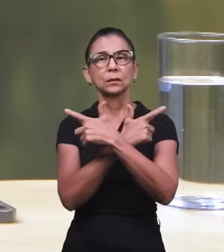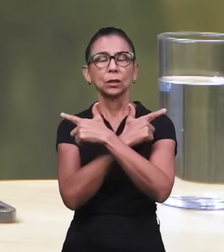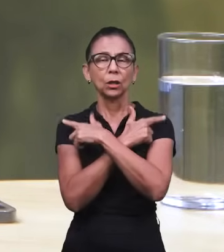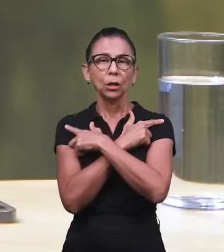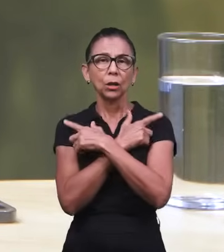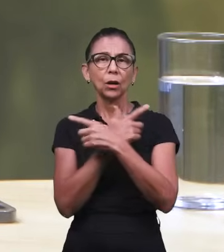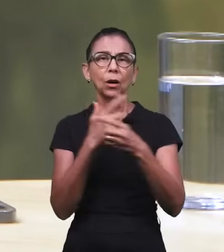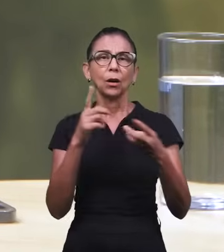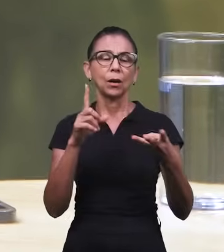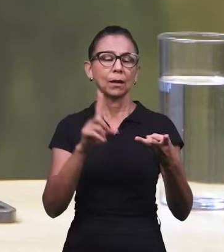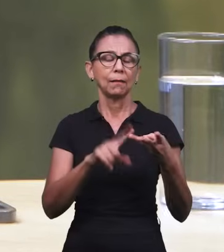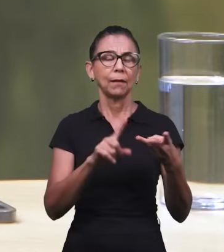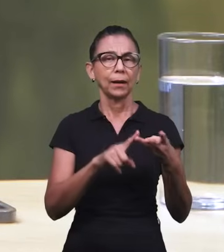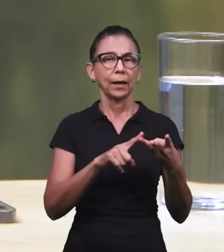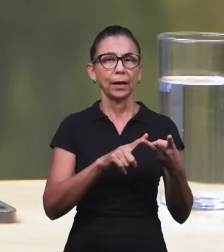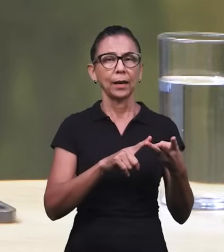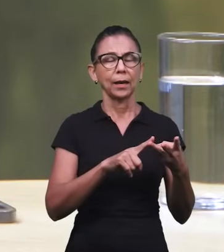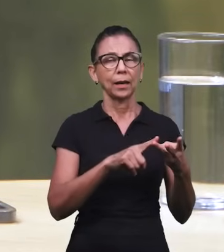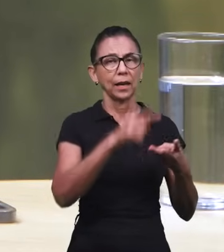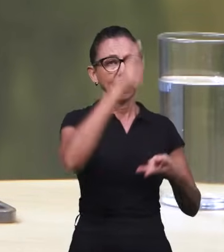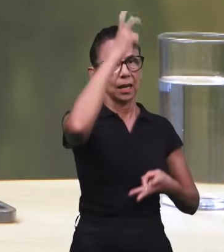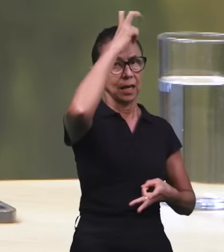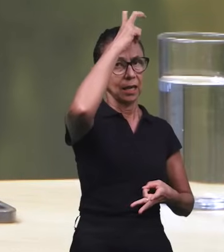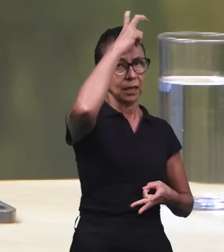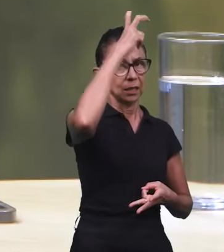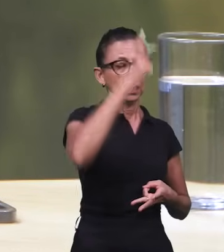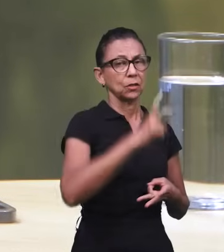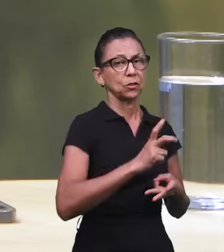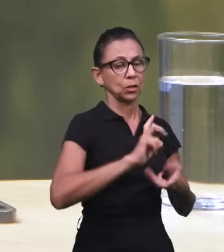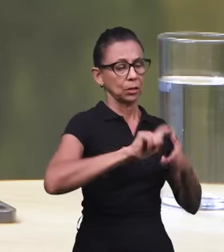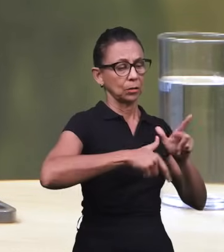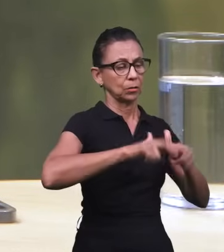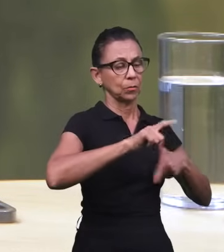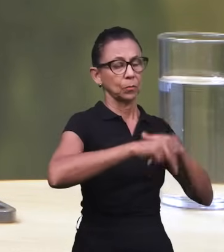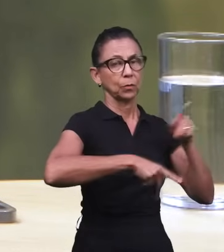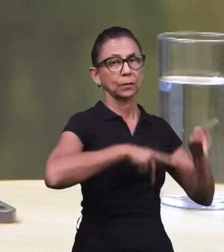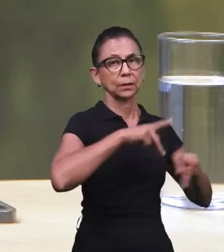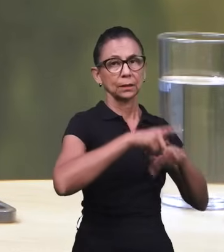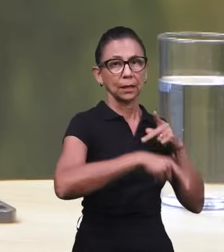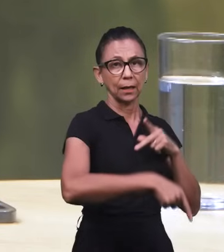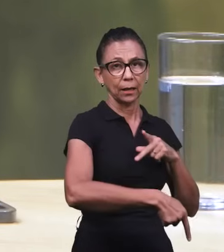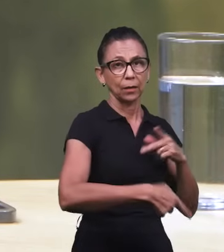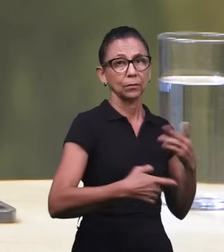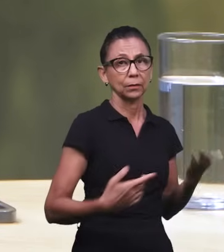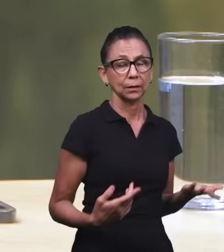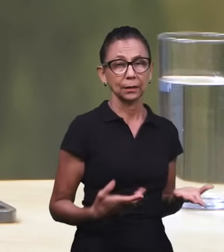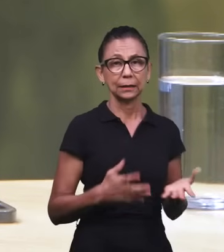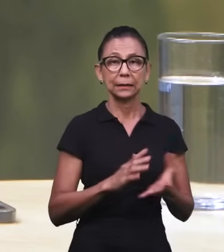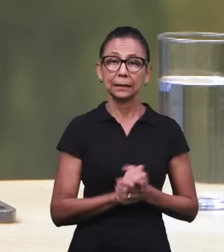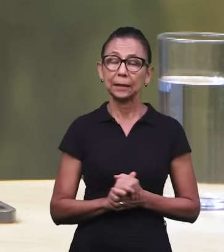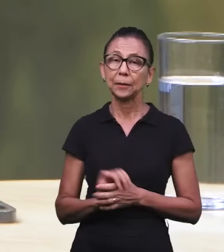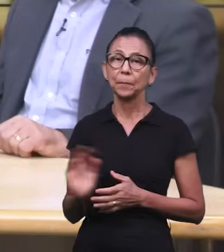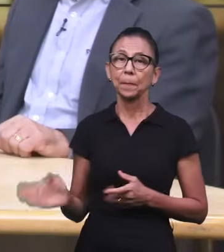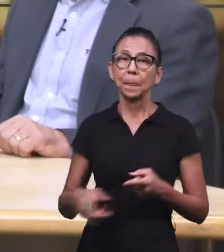como o mundo se se rebelou contra o projeto de Deus que era Noé entrar na arca com a família era